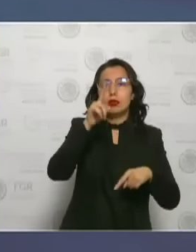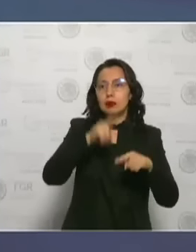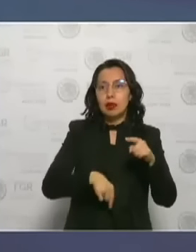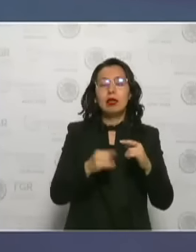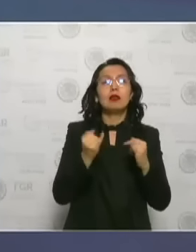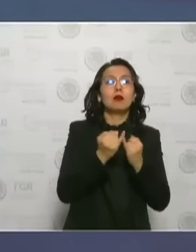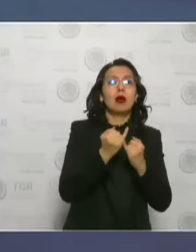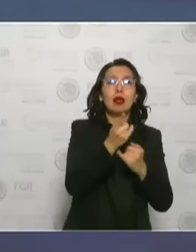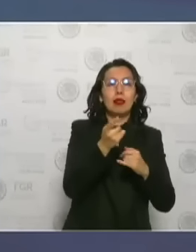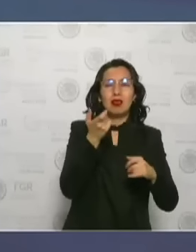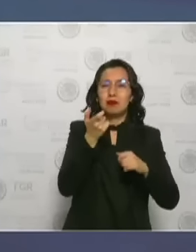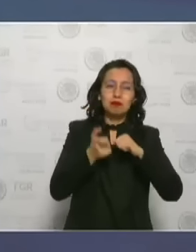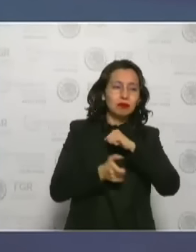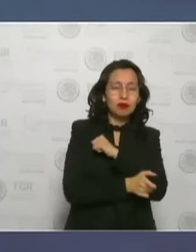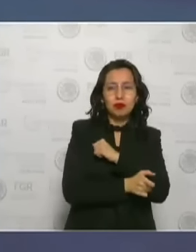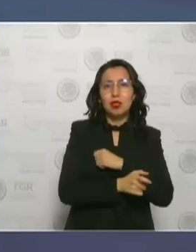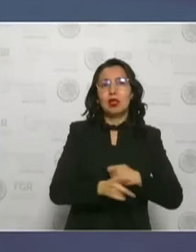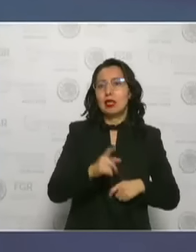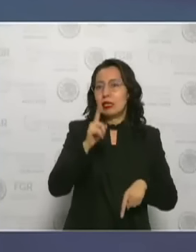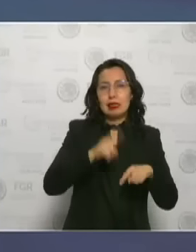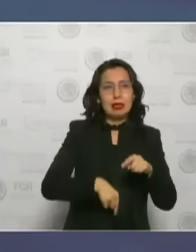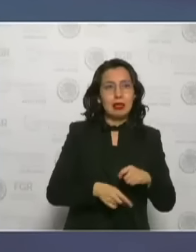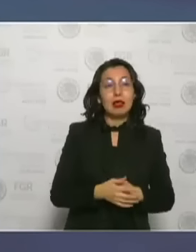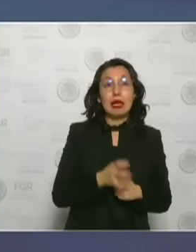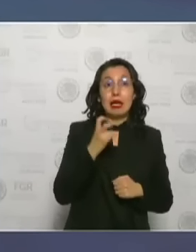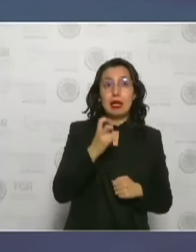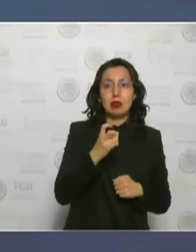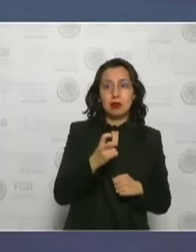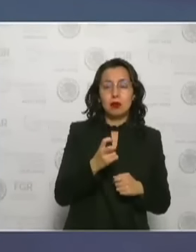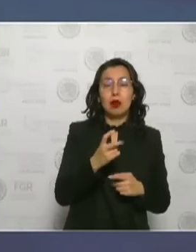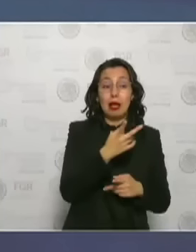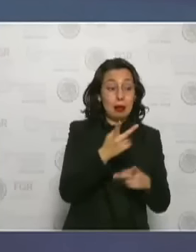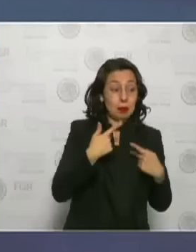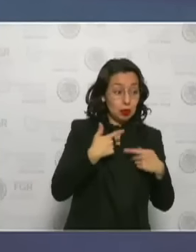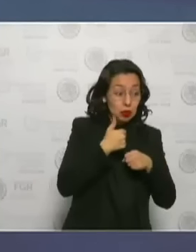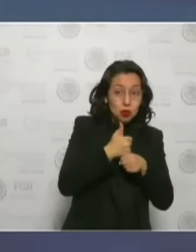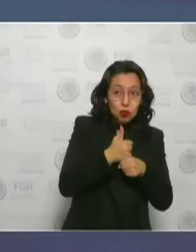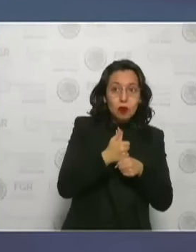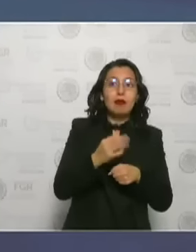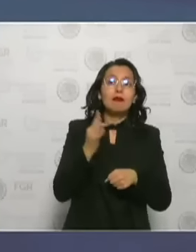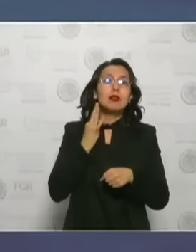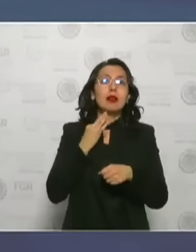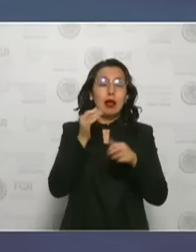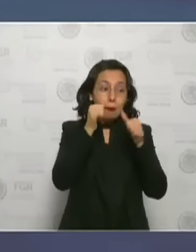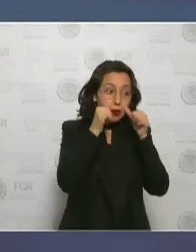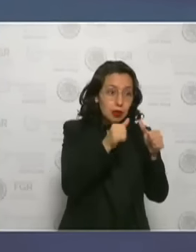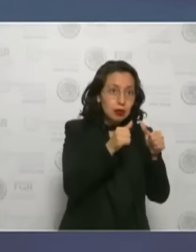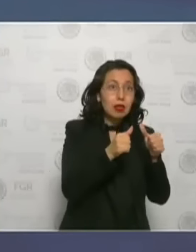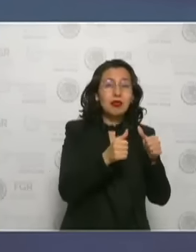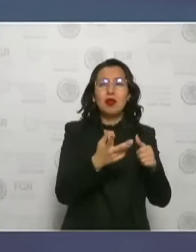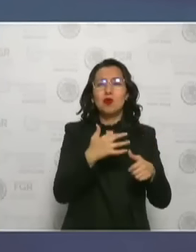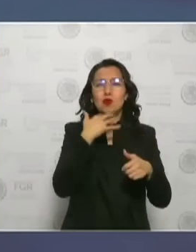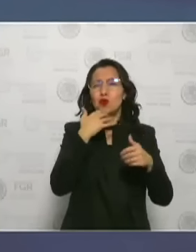y su dignidad deben ser eje de la actuación de la fiscalía, el combate a la impunidad, la corrupción